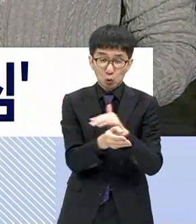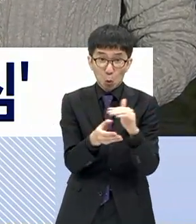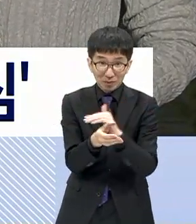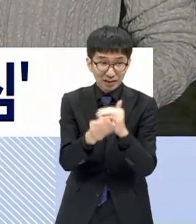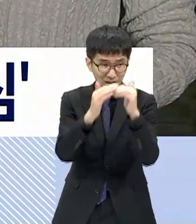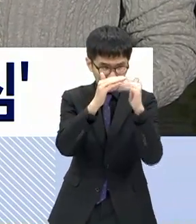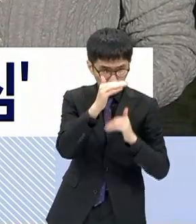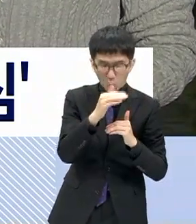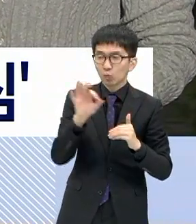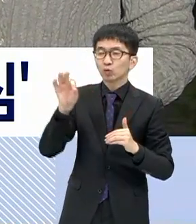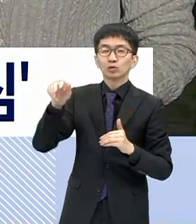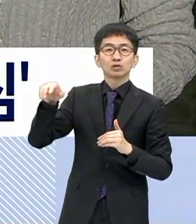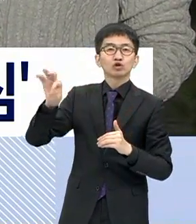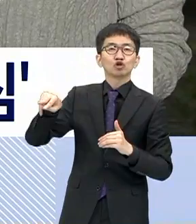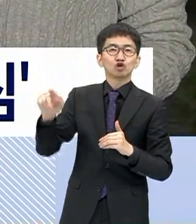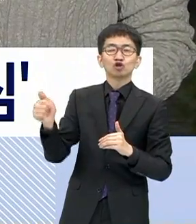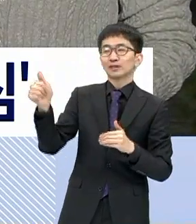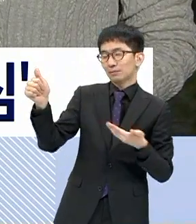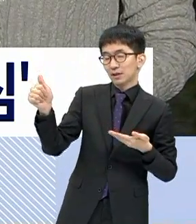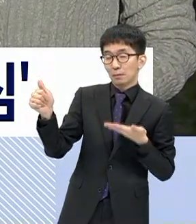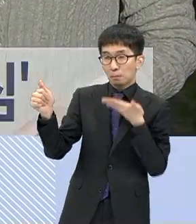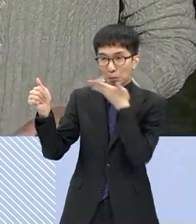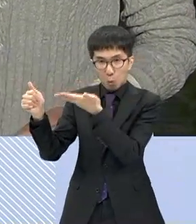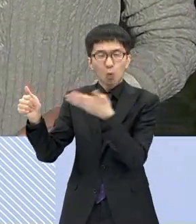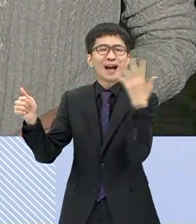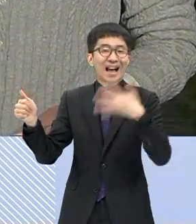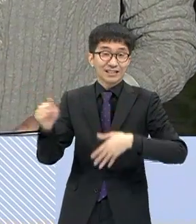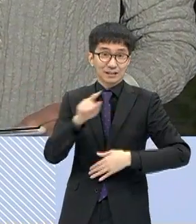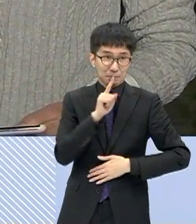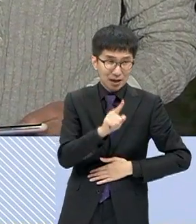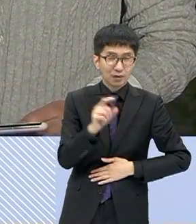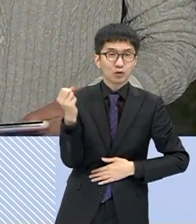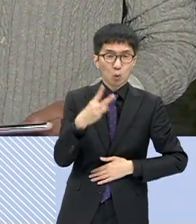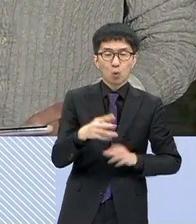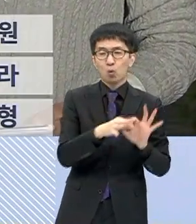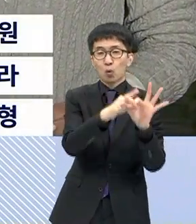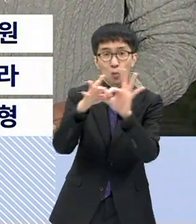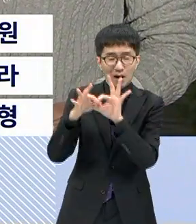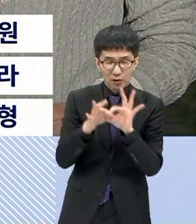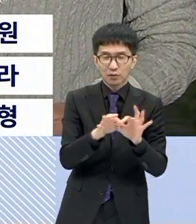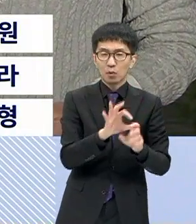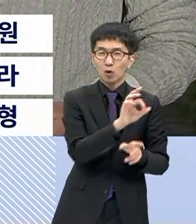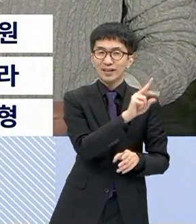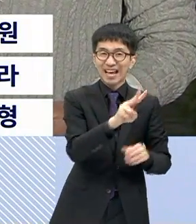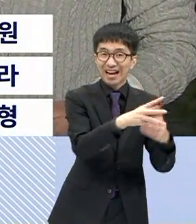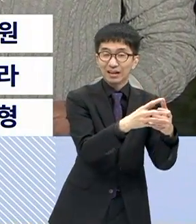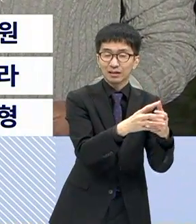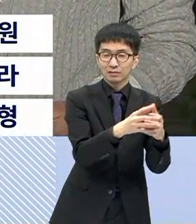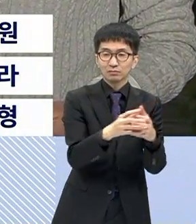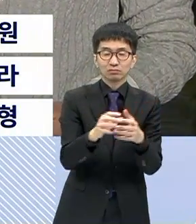정관계 로비 진술이 총장에게 제대로 보고가 안 됐다는 논란 또 라임 사건에서 야권 인사과 검사들의 비위 의혹을 묵살했다는 의혹 등에 대한 구체적인 입장